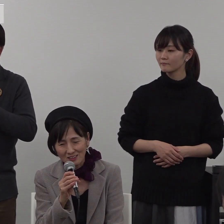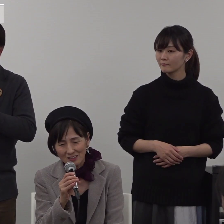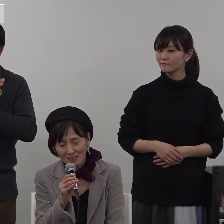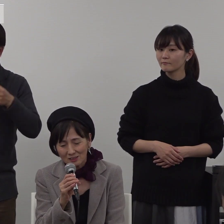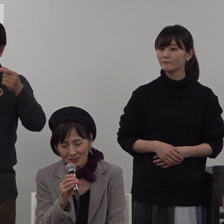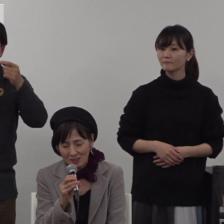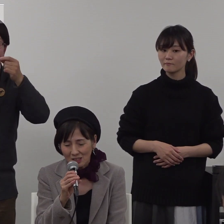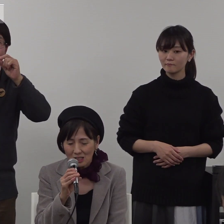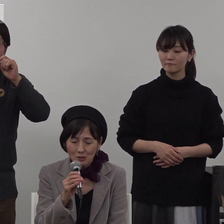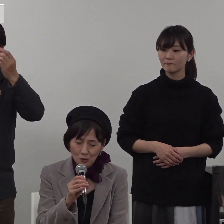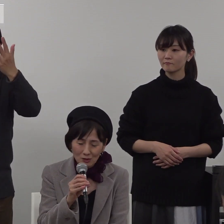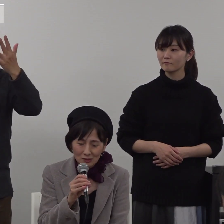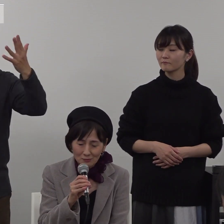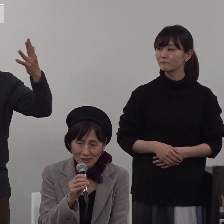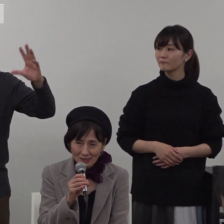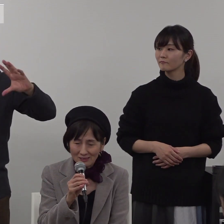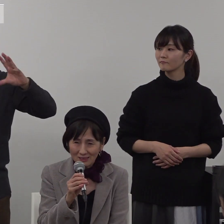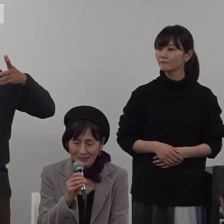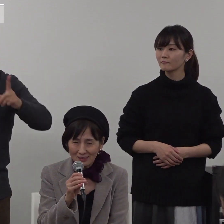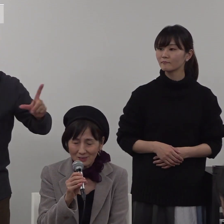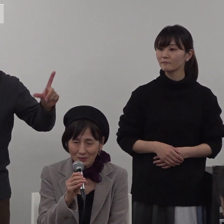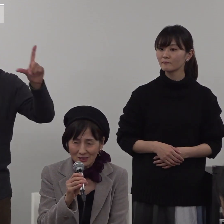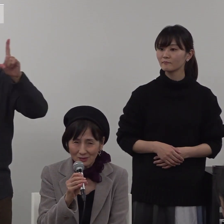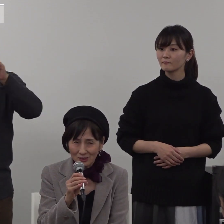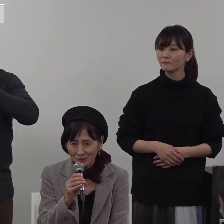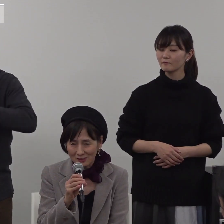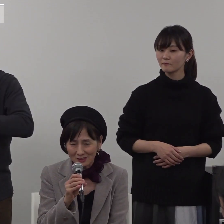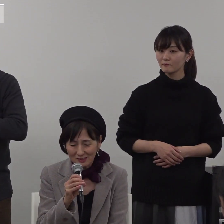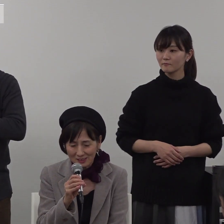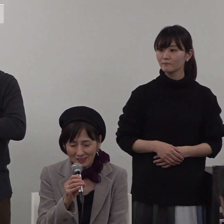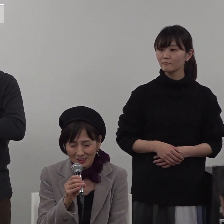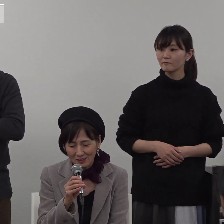もうあの見えなくなったときに落ち込んだときに